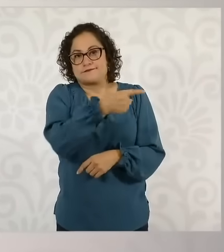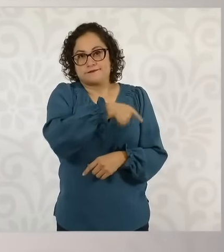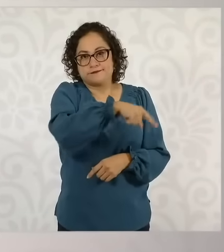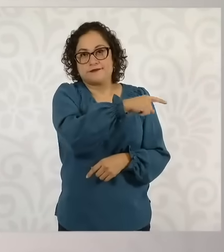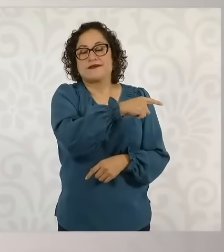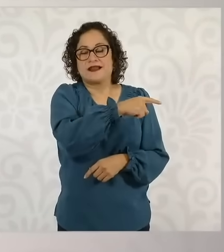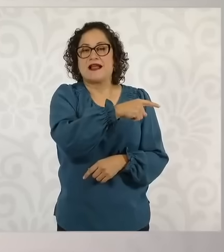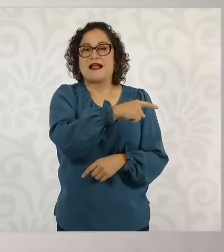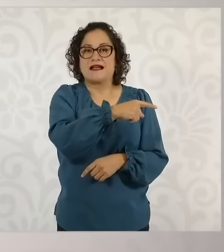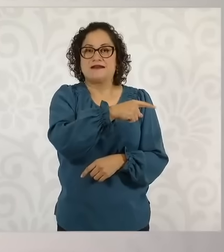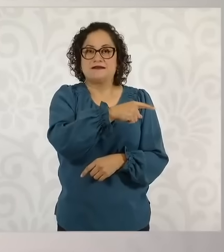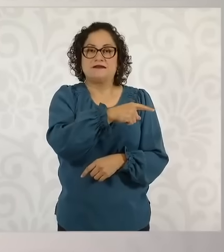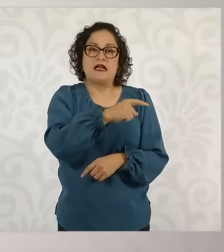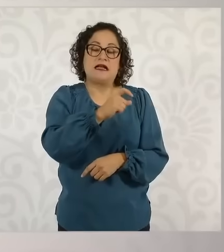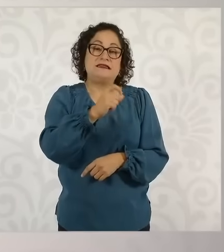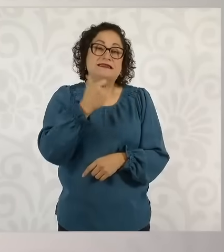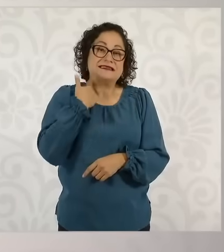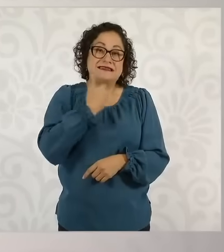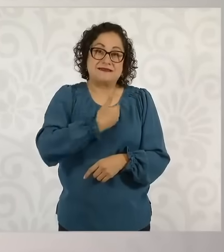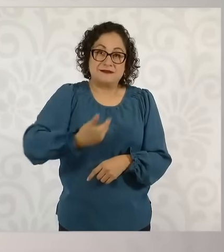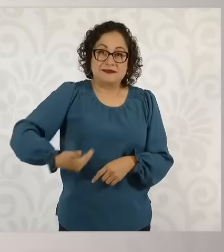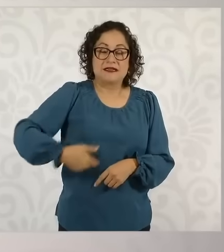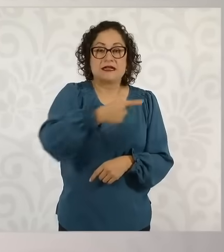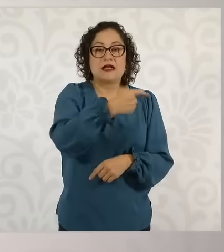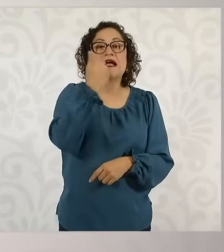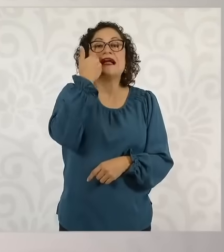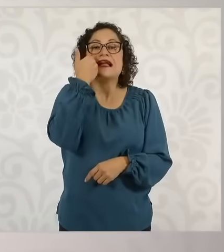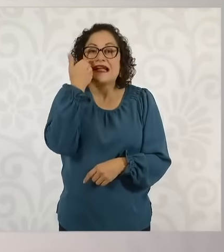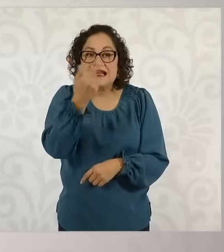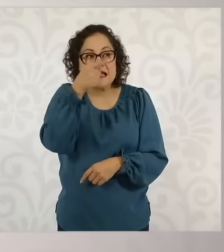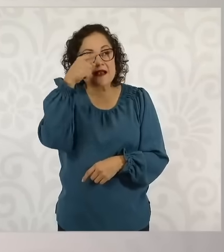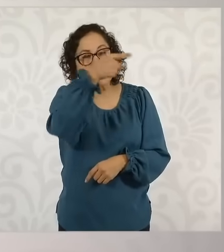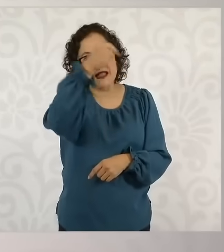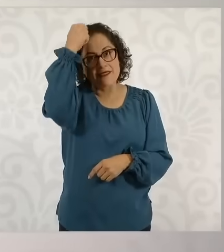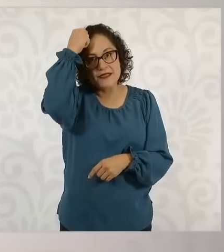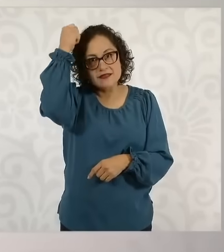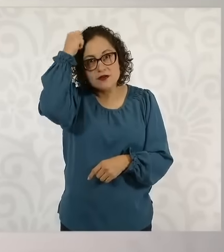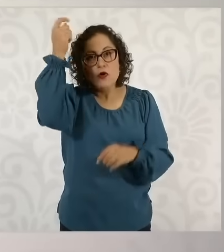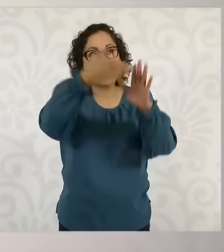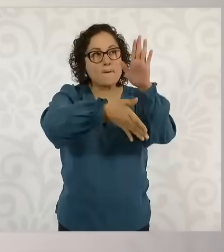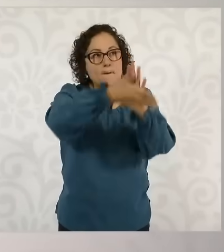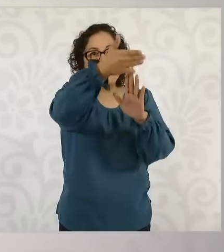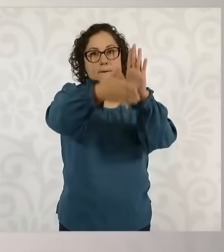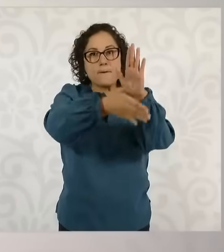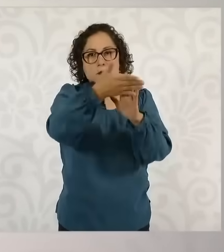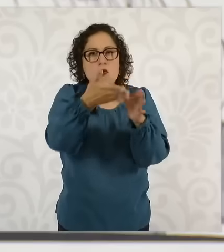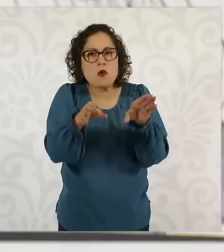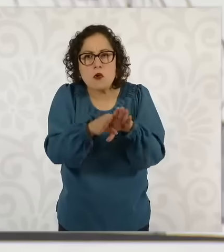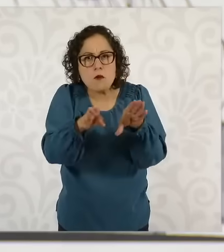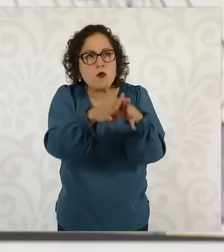zona federal de Texcoco, sino comprarle tierras a ejidatarios de distintos ejidos.